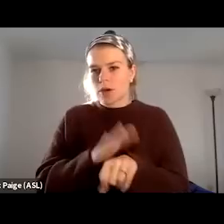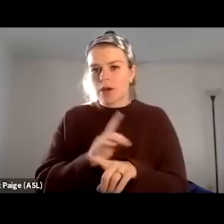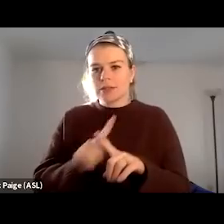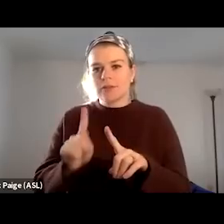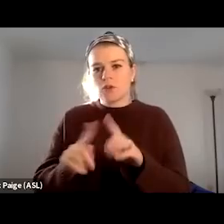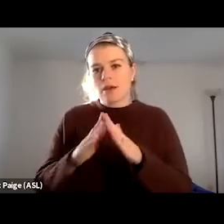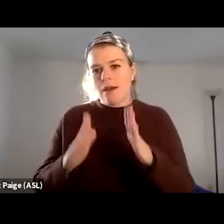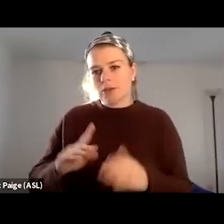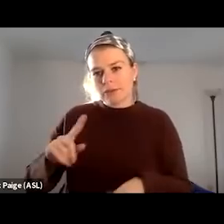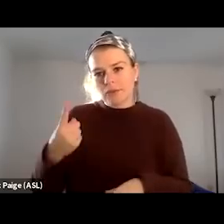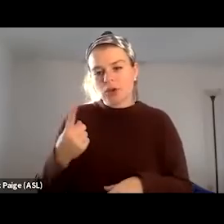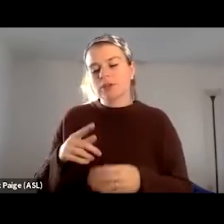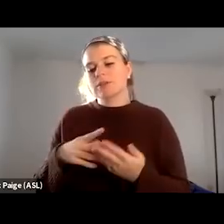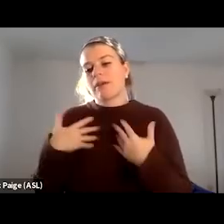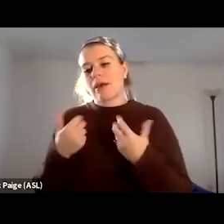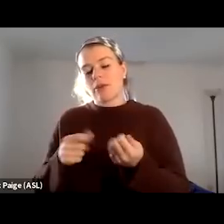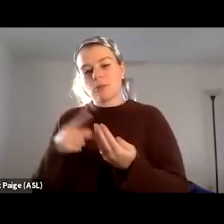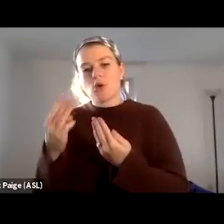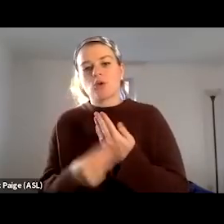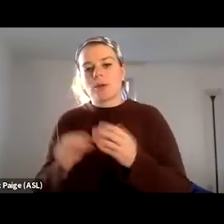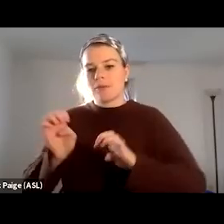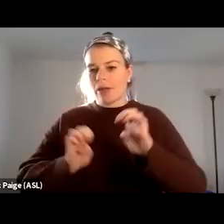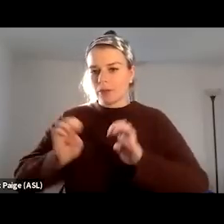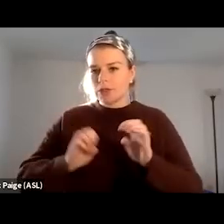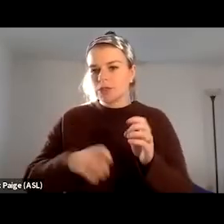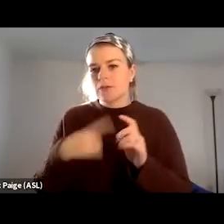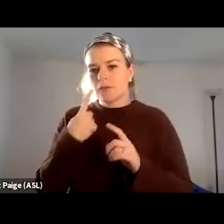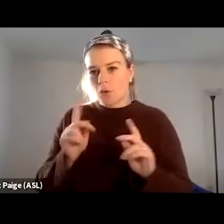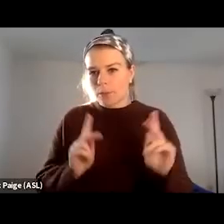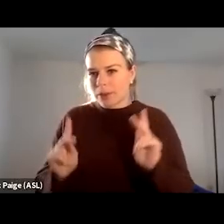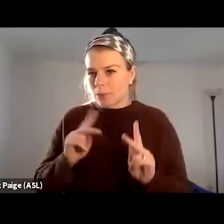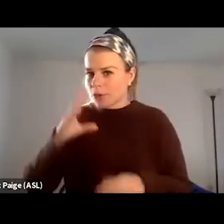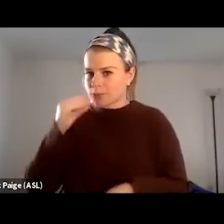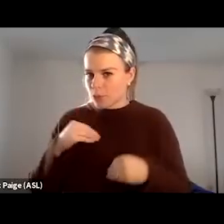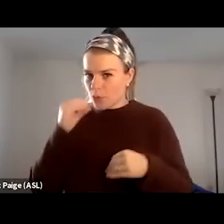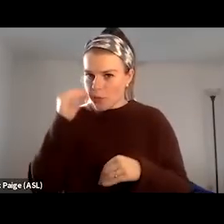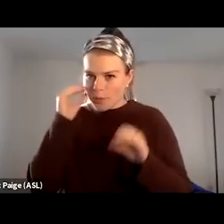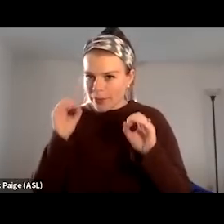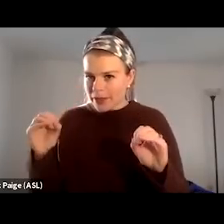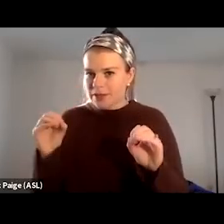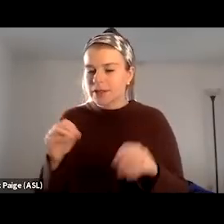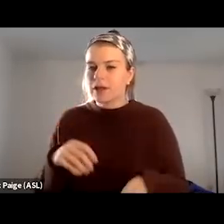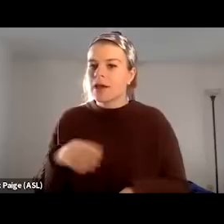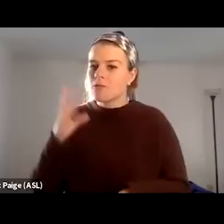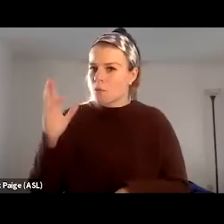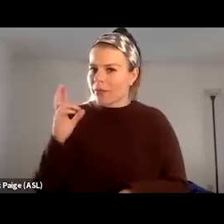de programas de vivienda primero y salud de personas que experimentan sinhogarismo y descubrir que la soledad era este hilo conductor